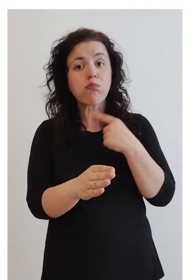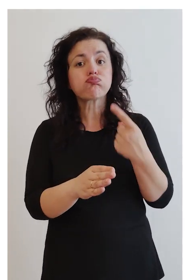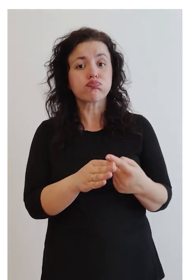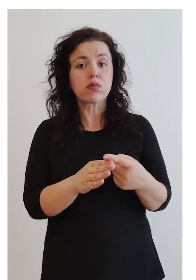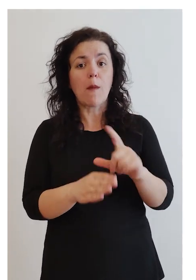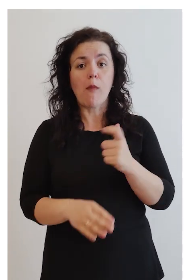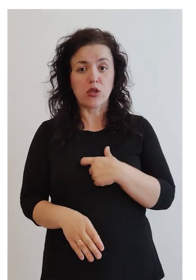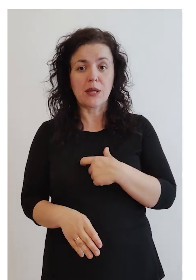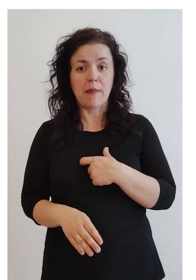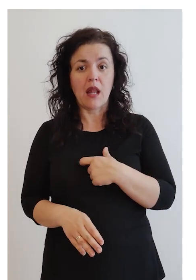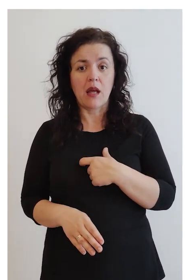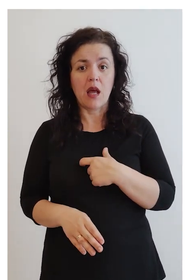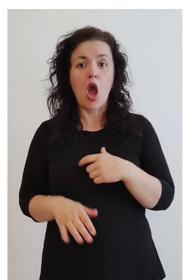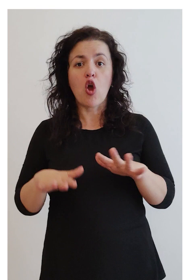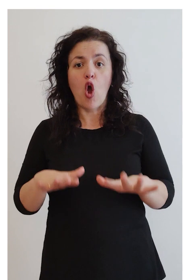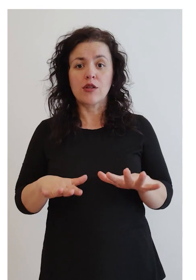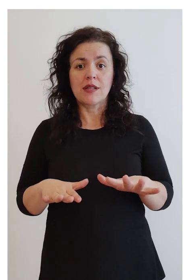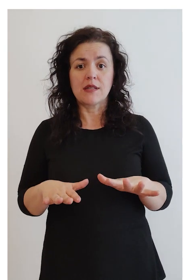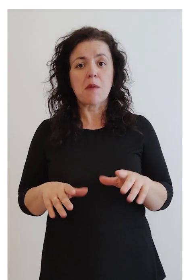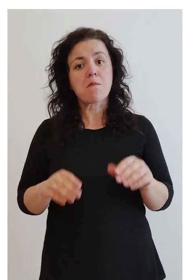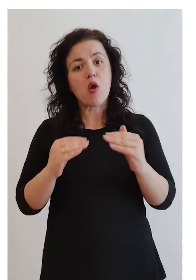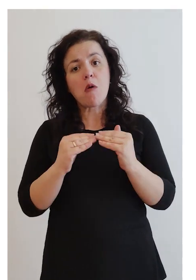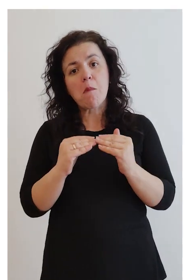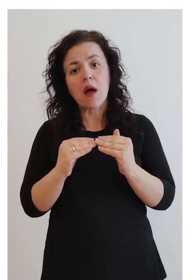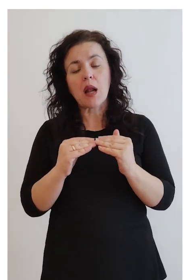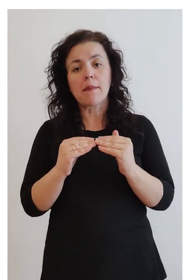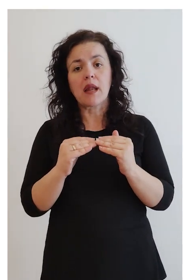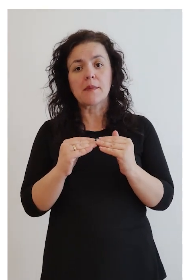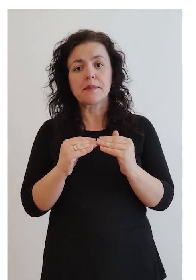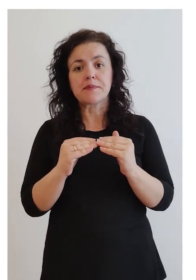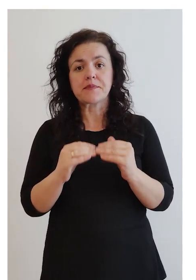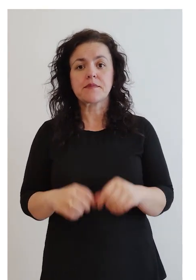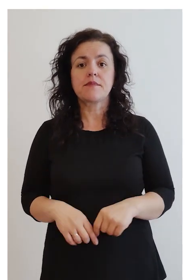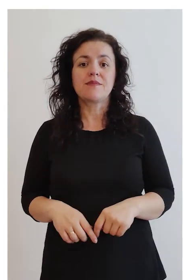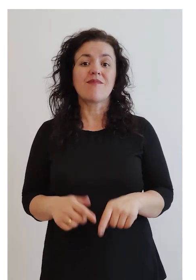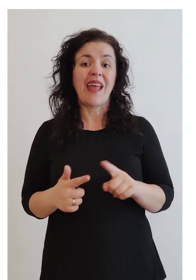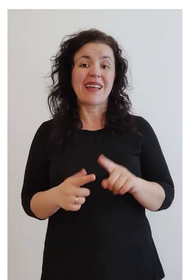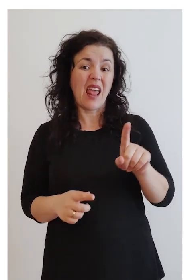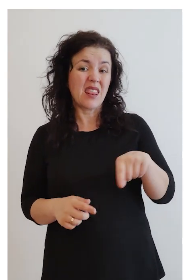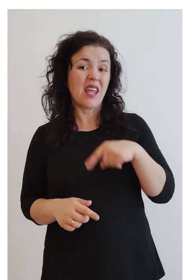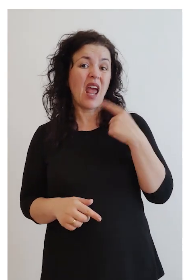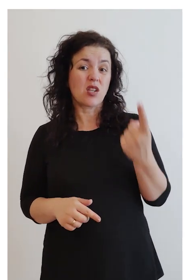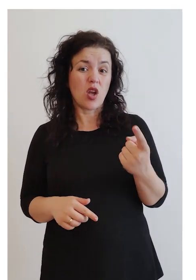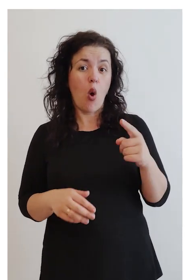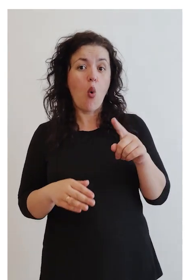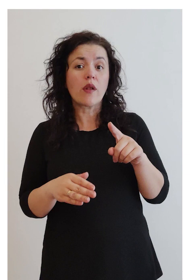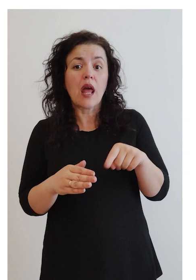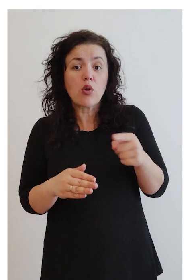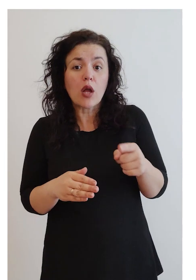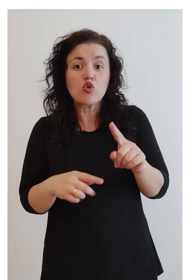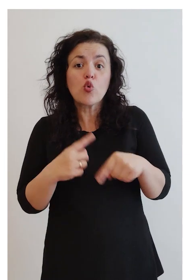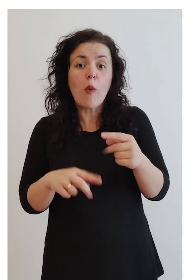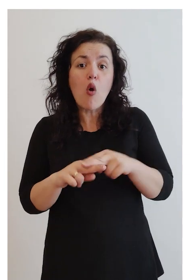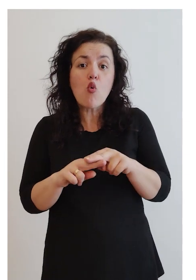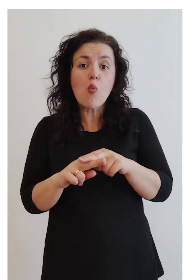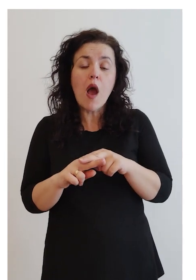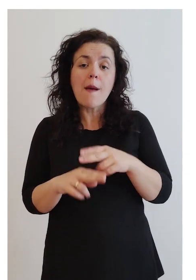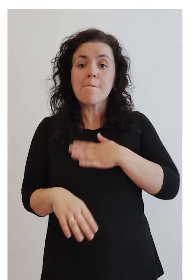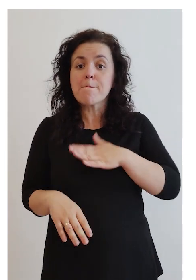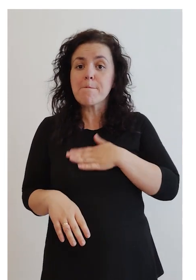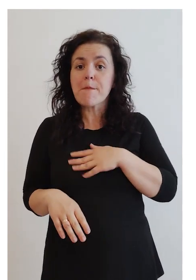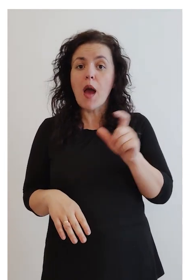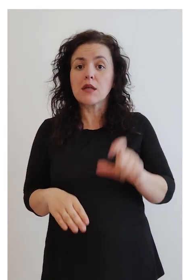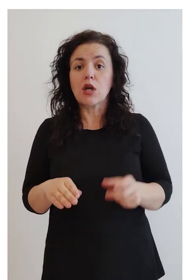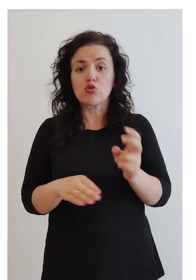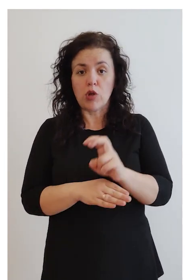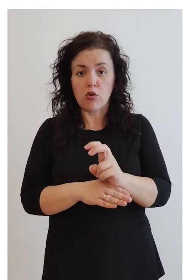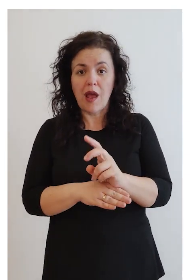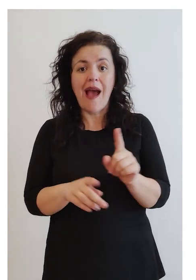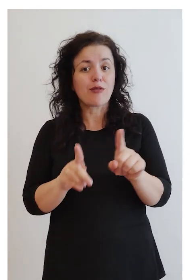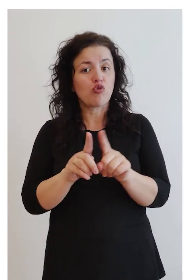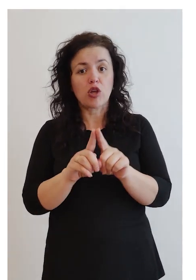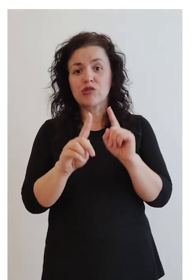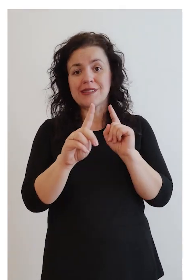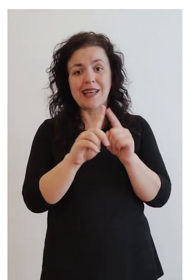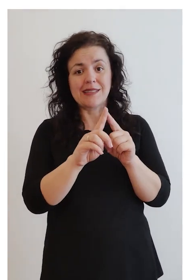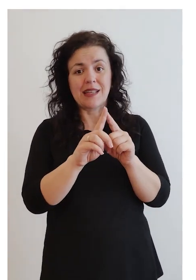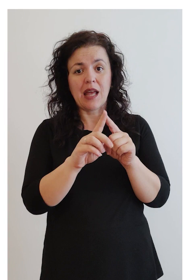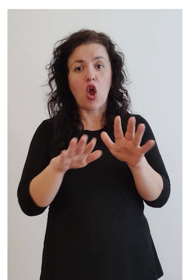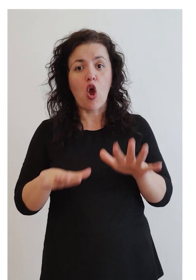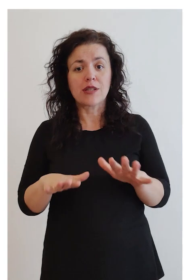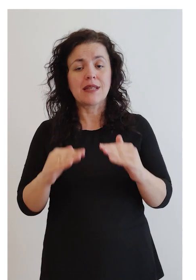Redirecționarea ulterioară, după cum îi convine pasagerului, către aceeași destinație, în condiții comparabile, în funcție de disponibilitatea locurilor.